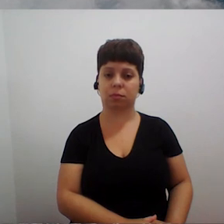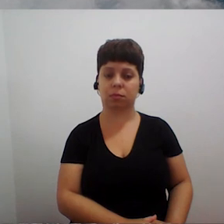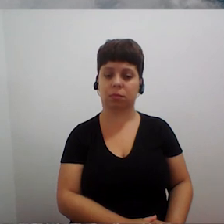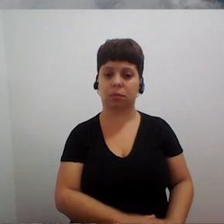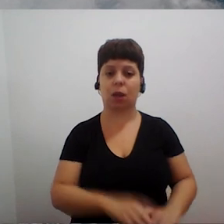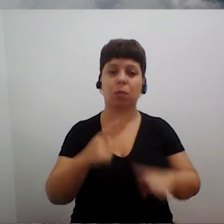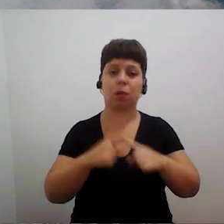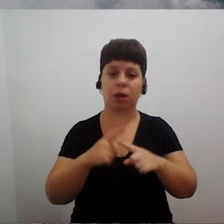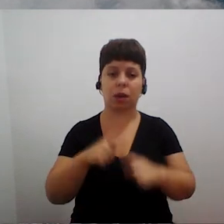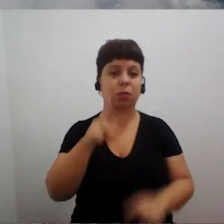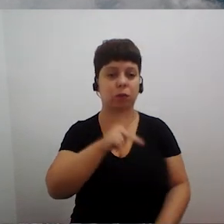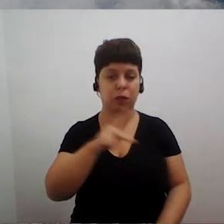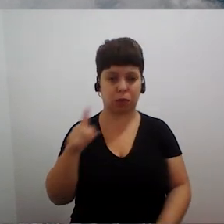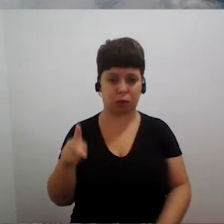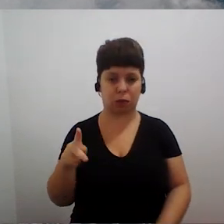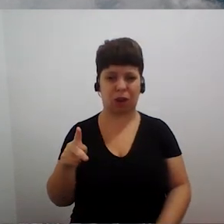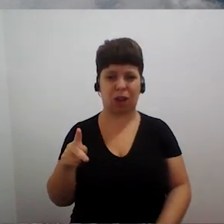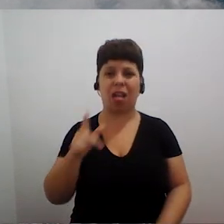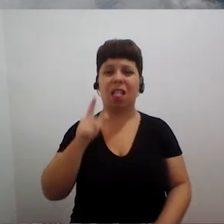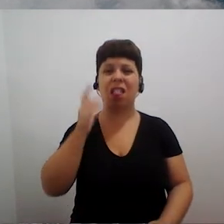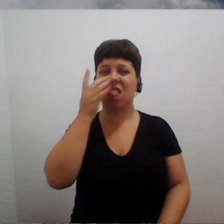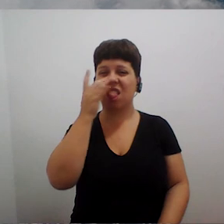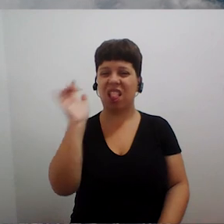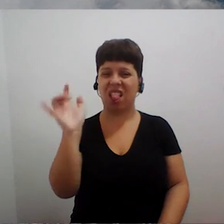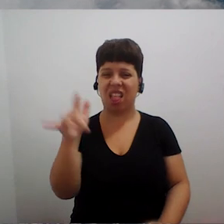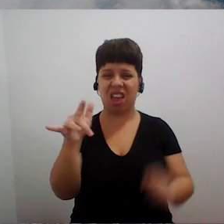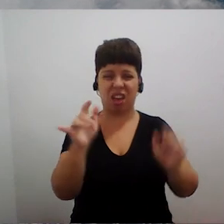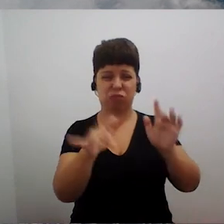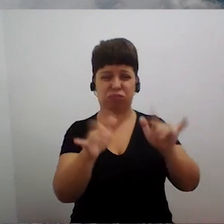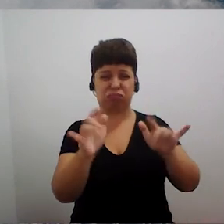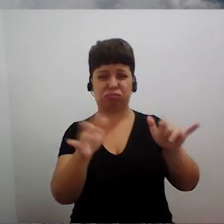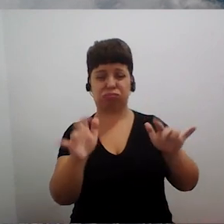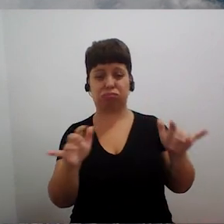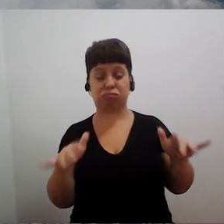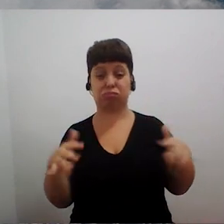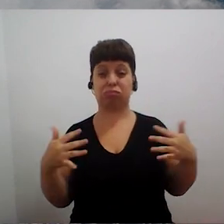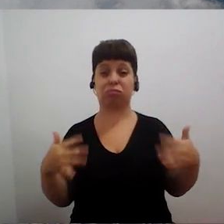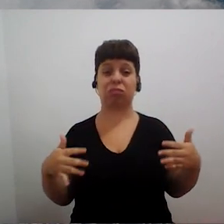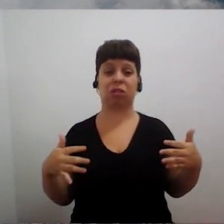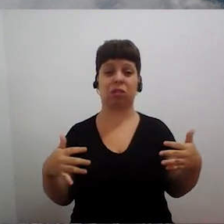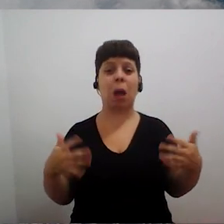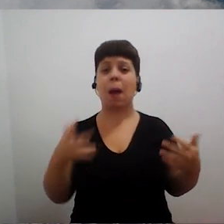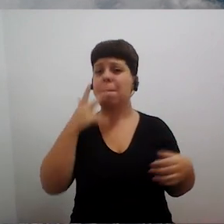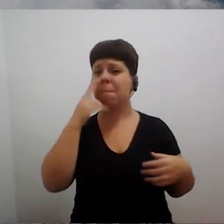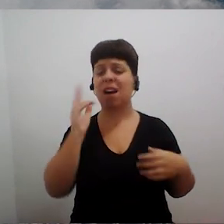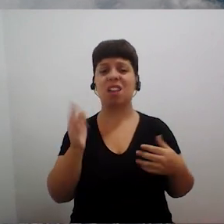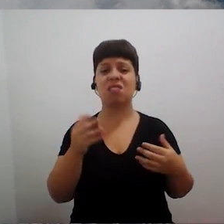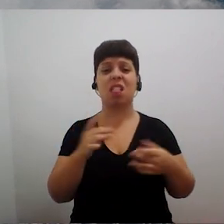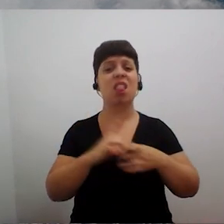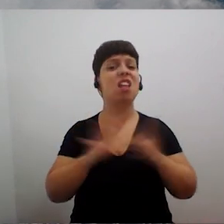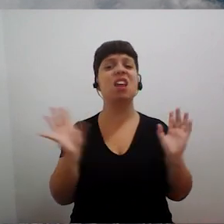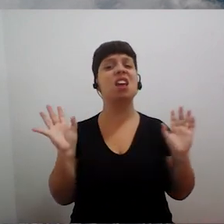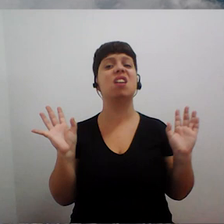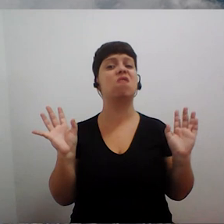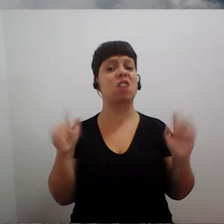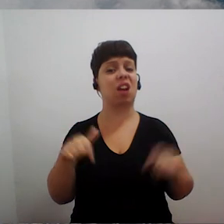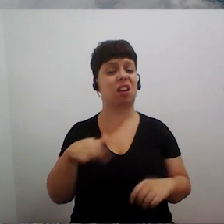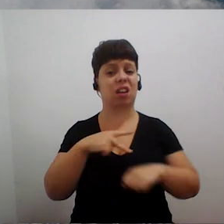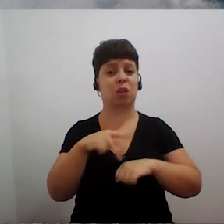a des-gestão de lixo é uma coisa muito assim, à vontade no nosso país